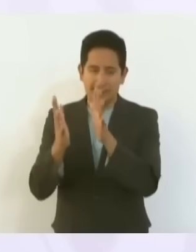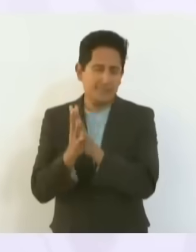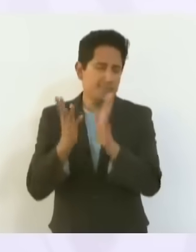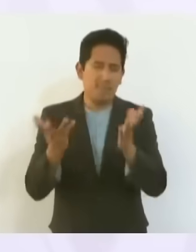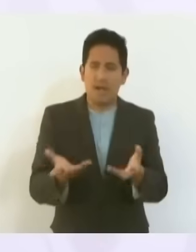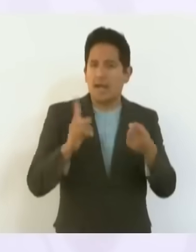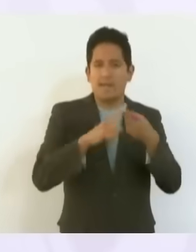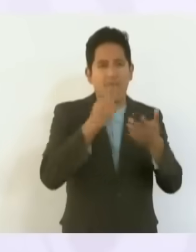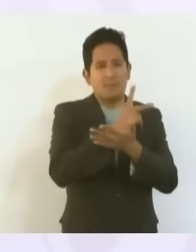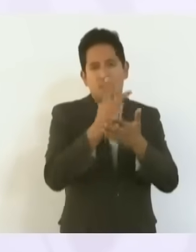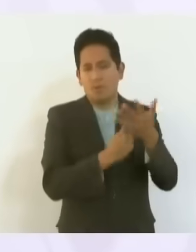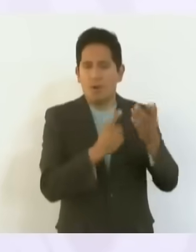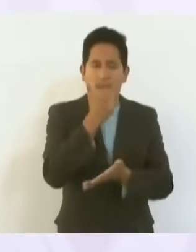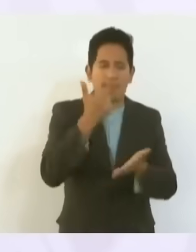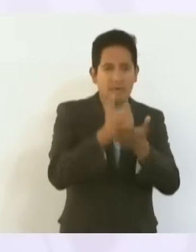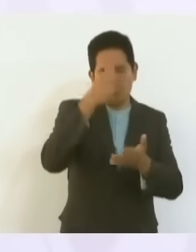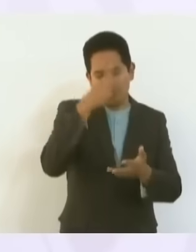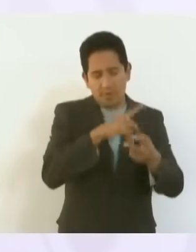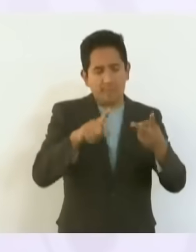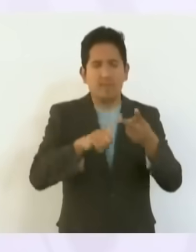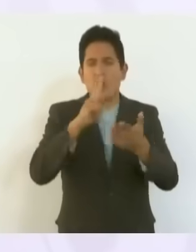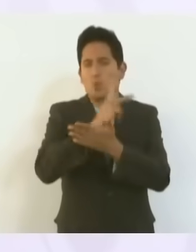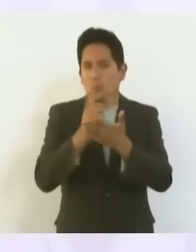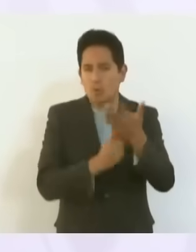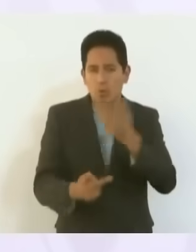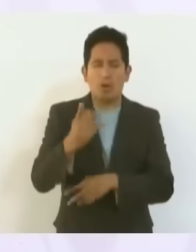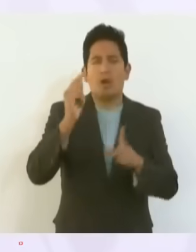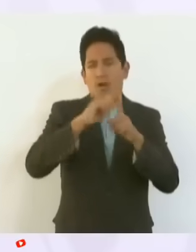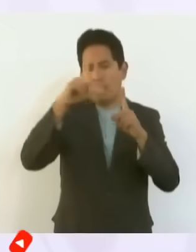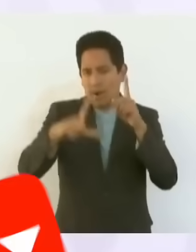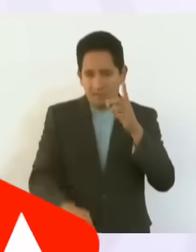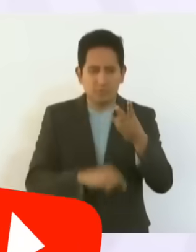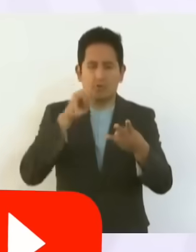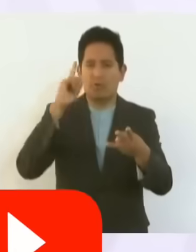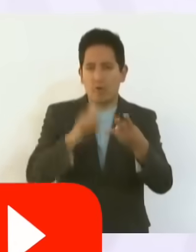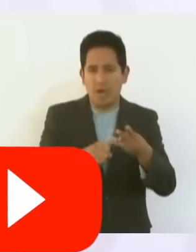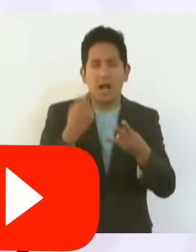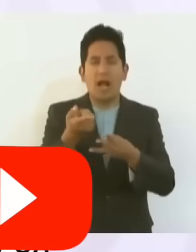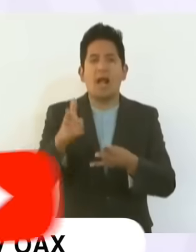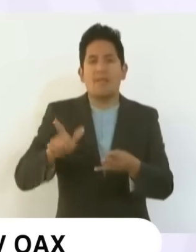del gobierno de la ciudad, a los secretarios del gobierno de la ciudad, del gobierno federal,